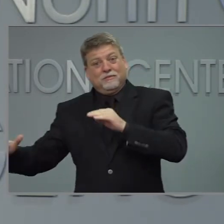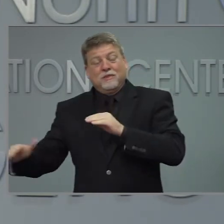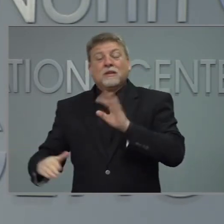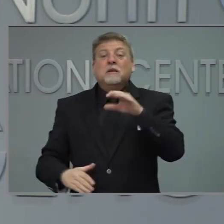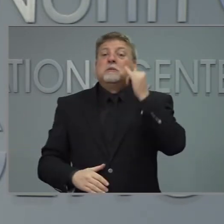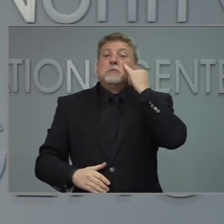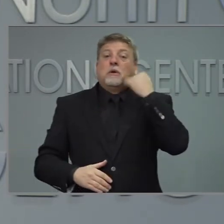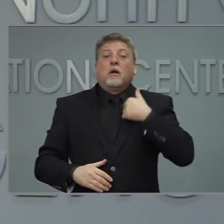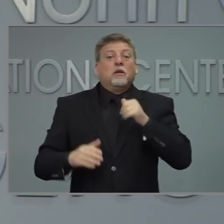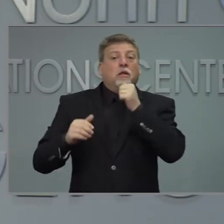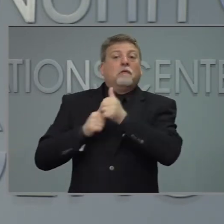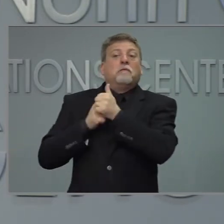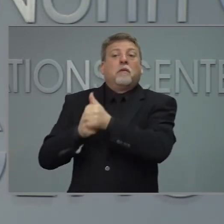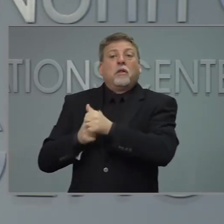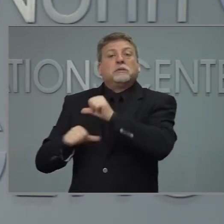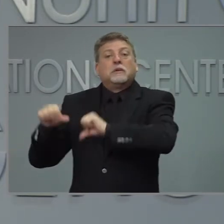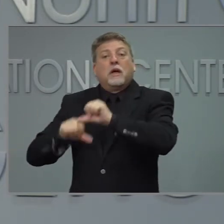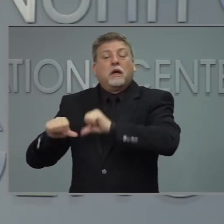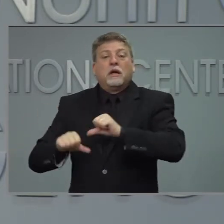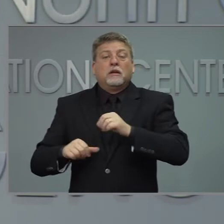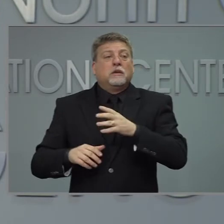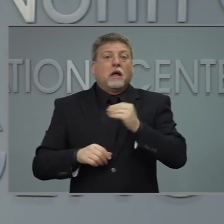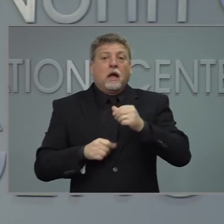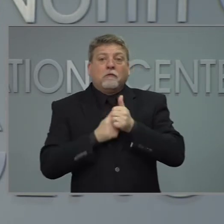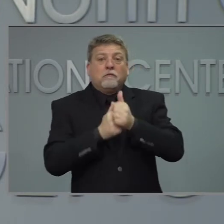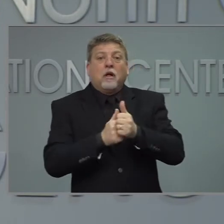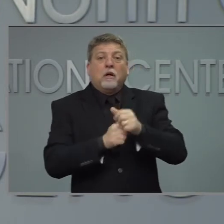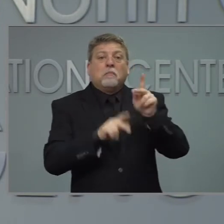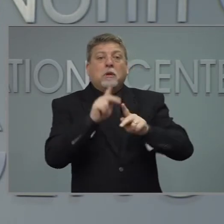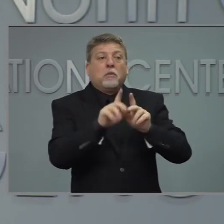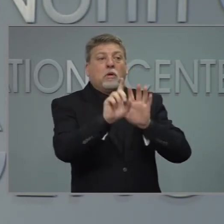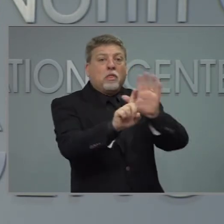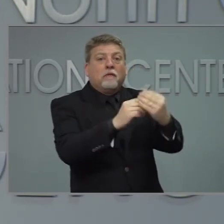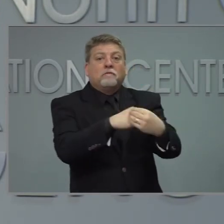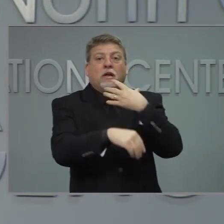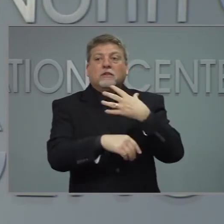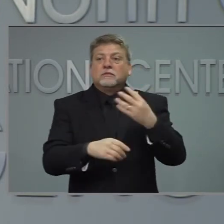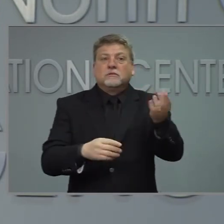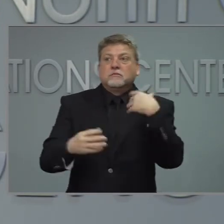diciembre. No estaríamos sus respondiendo de esta manera, sin importar qué presión.